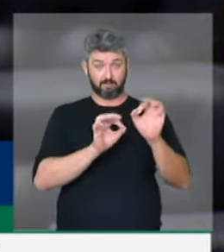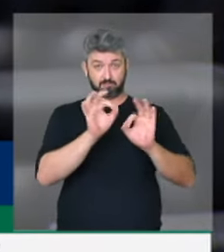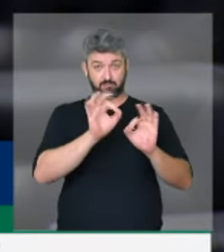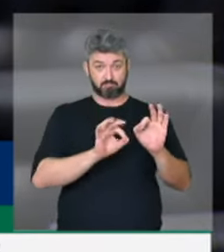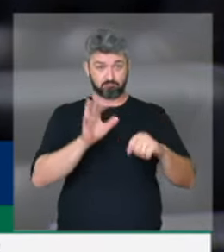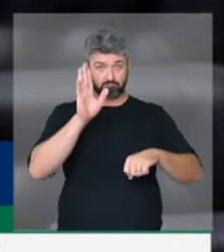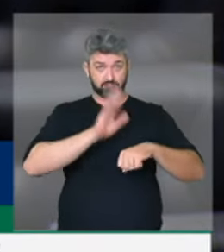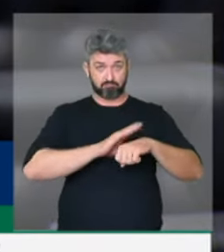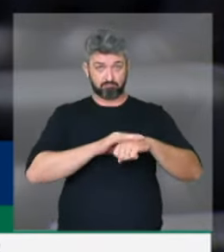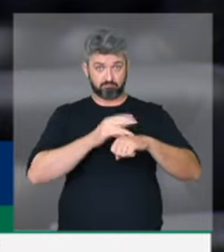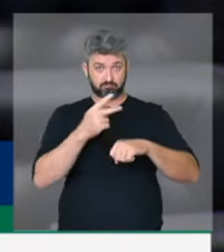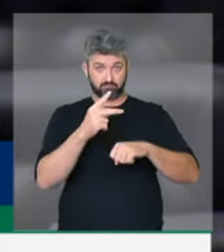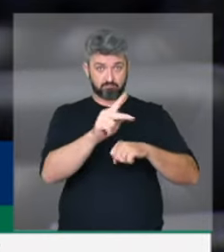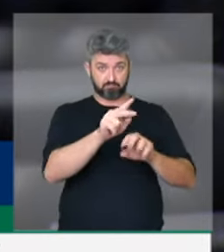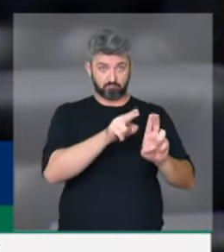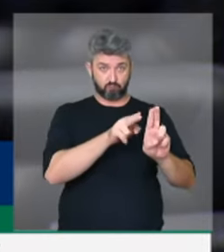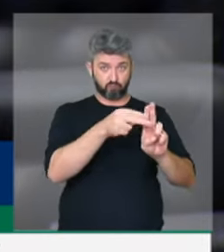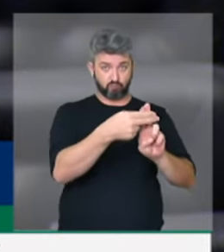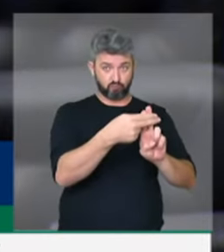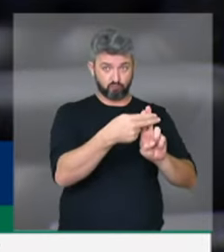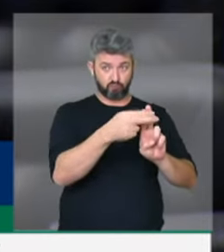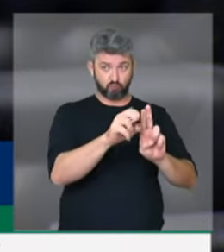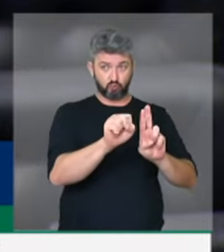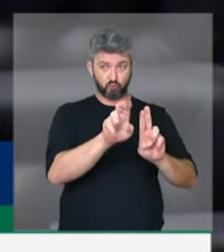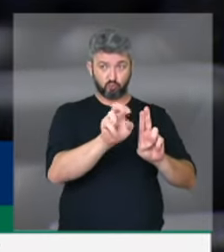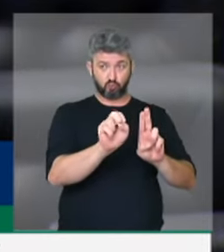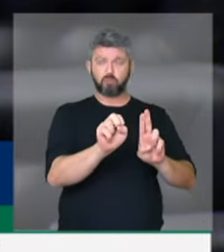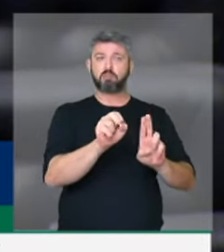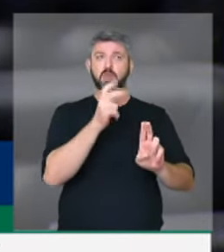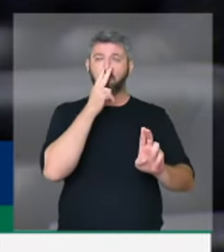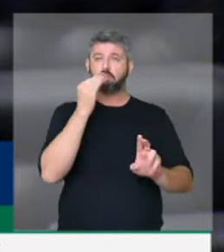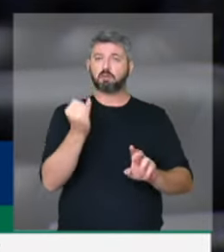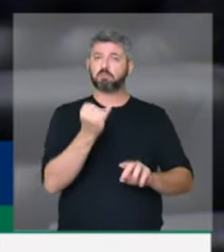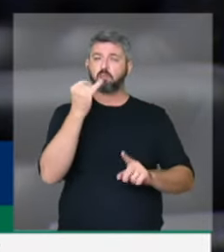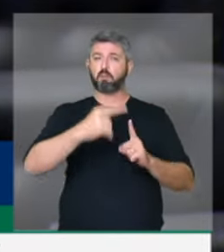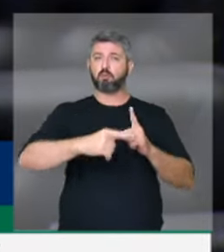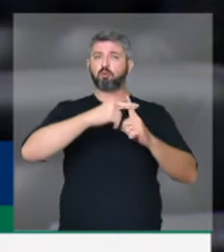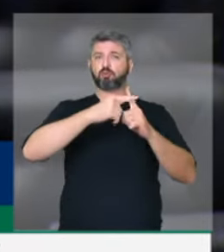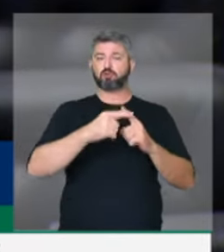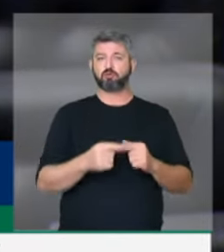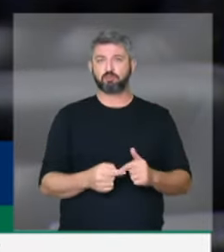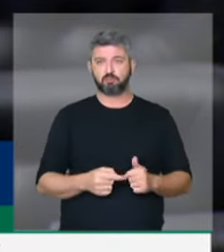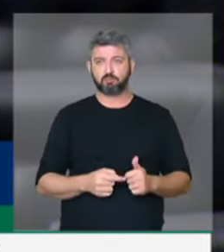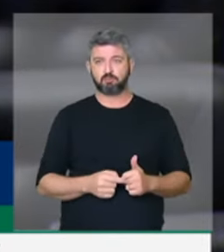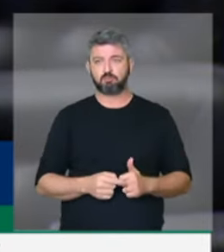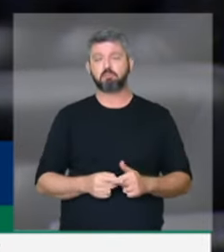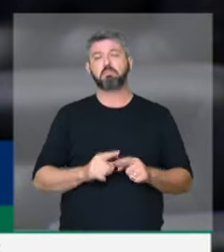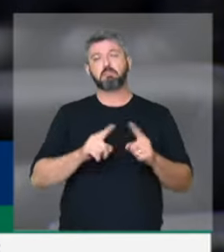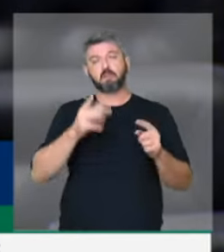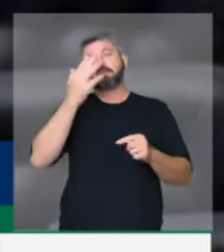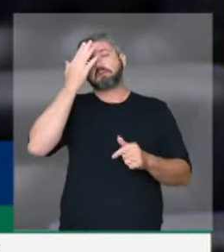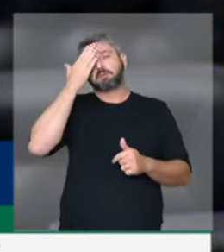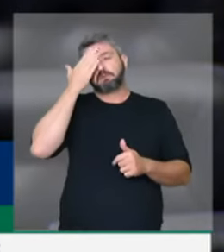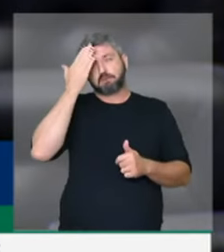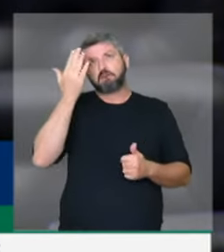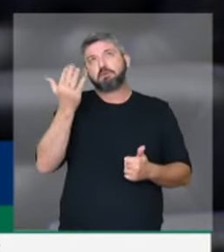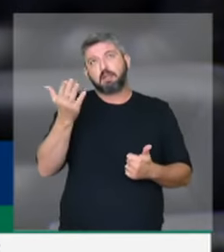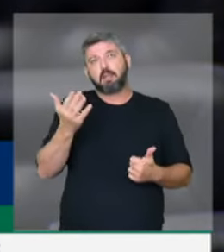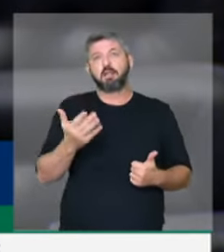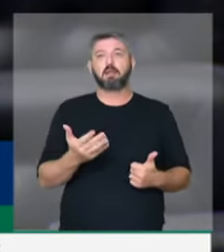SUS.... O PCDOB VÊ COMO FAVORÁVEL, MESMO SABENDO, SENHOR PRESIDENTE, QUE EM VÁRIOS HOSPITAIS DO PAÍS VAI